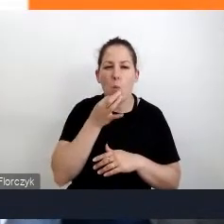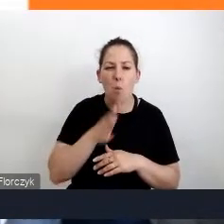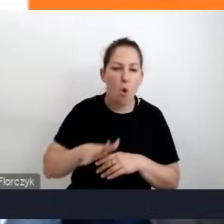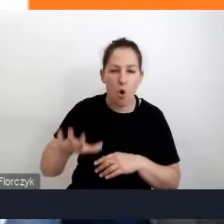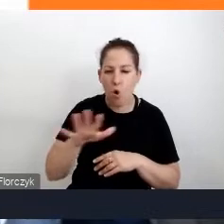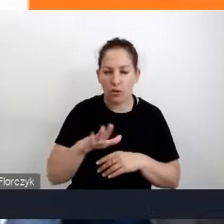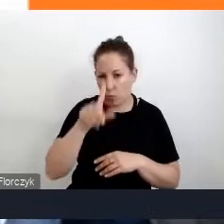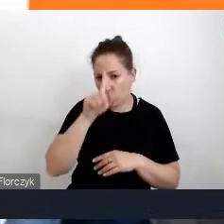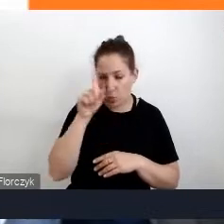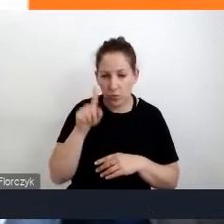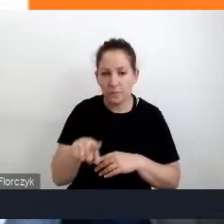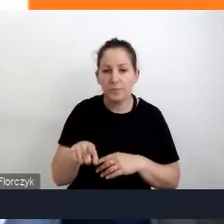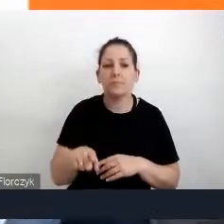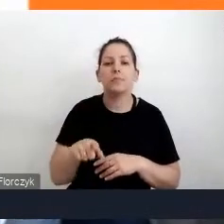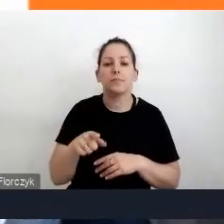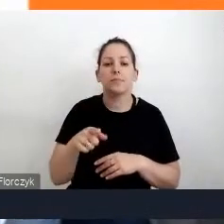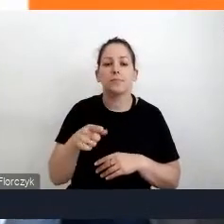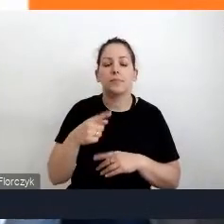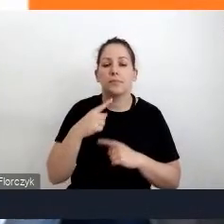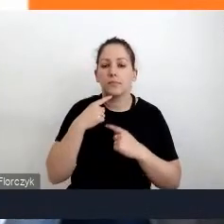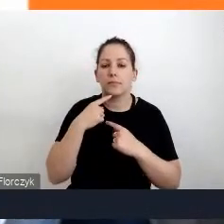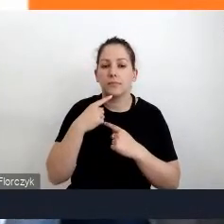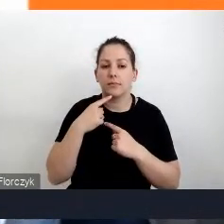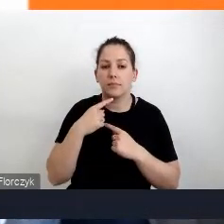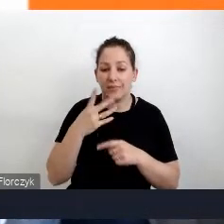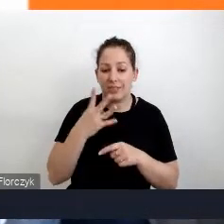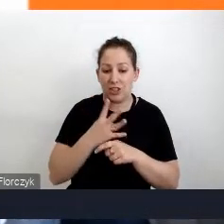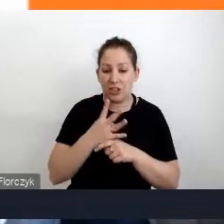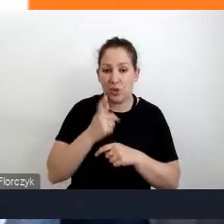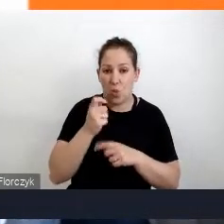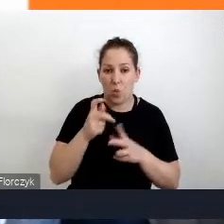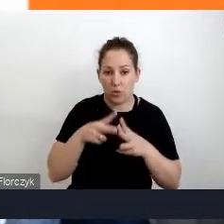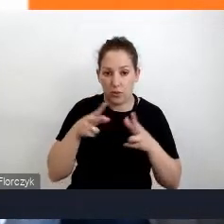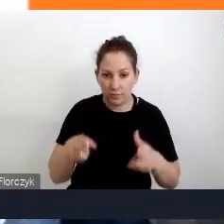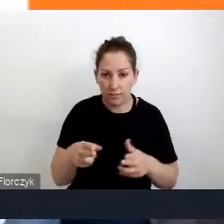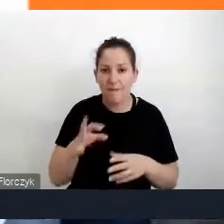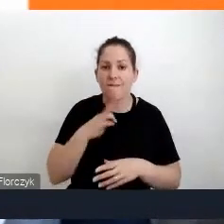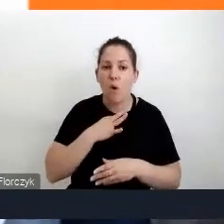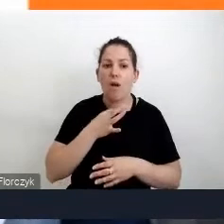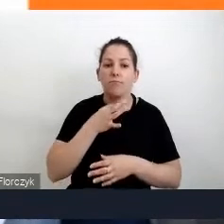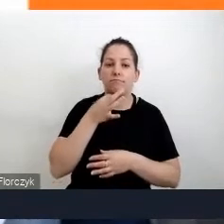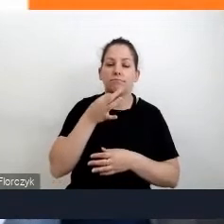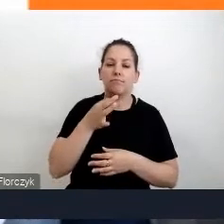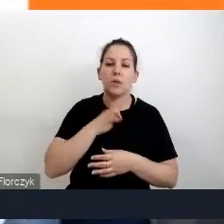która dzieląc się podczas tych 40 godzin swoimi informacjami,